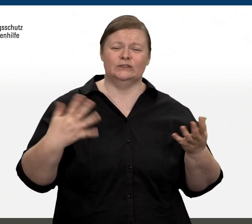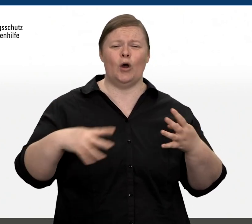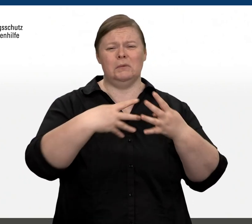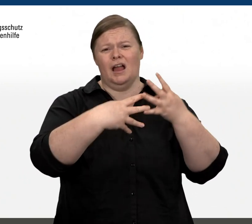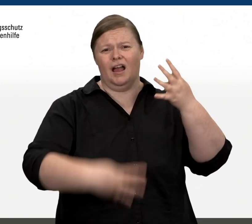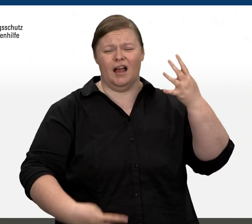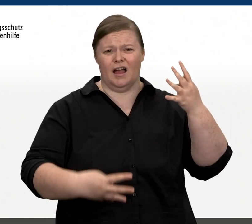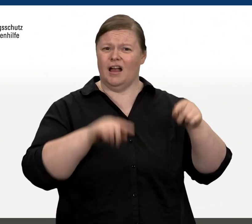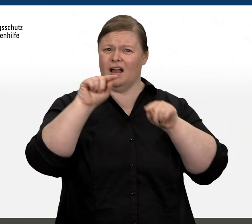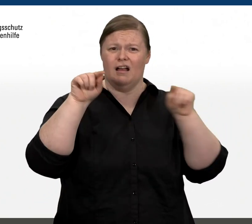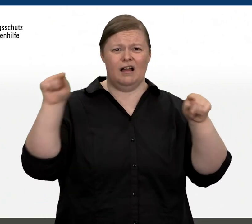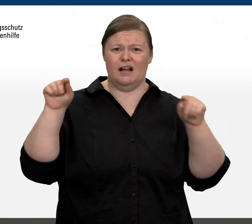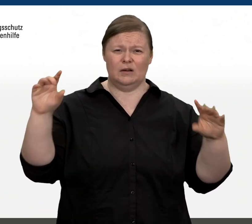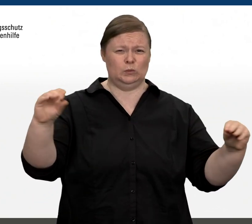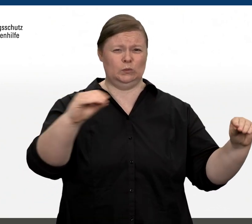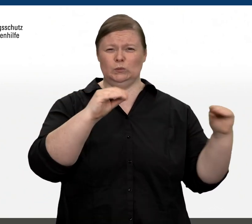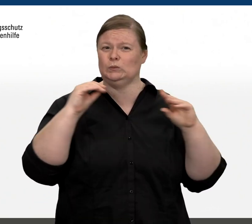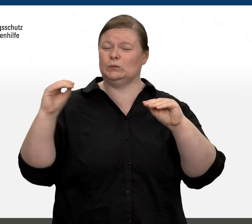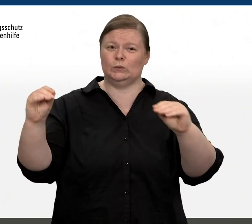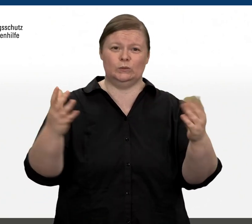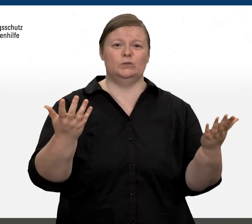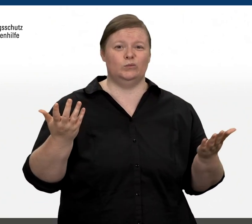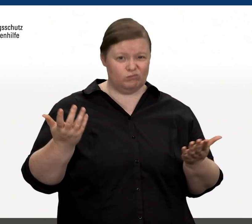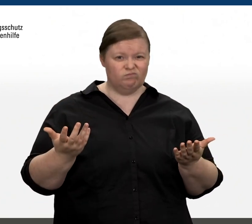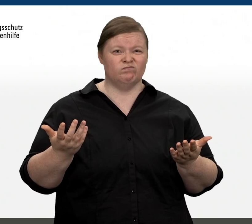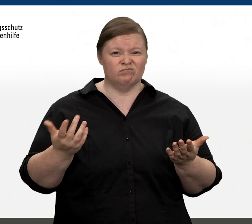Die Aufzählung können Sie beliebig erweitern.